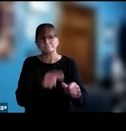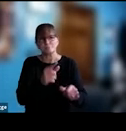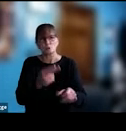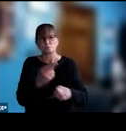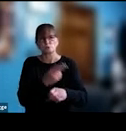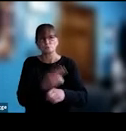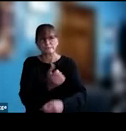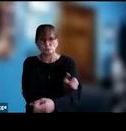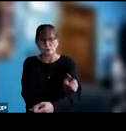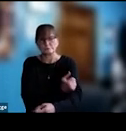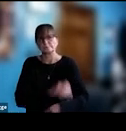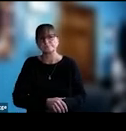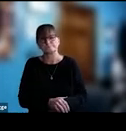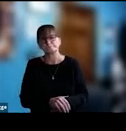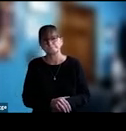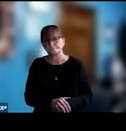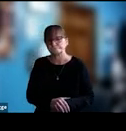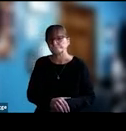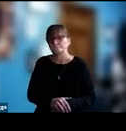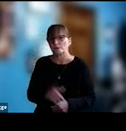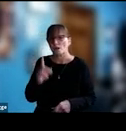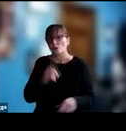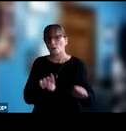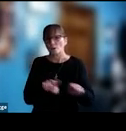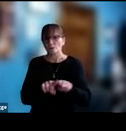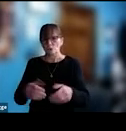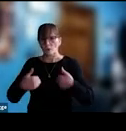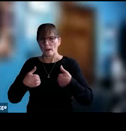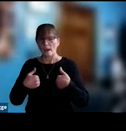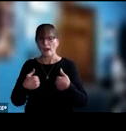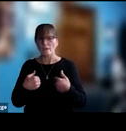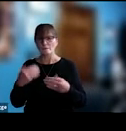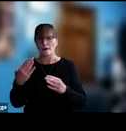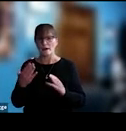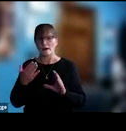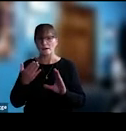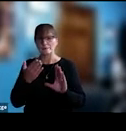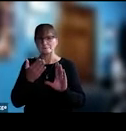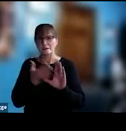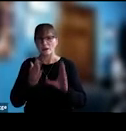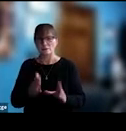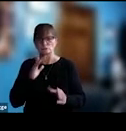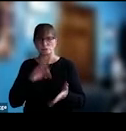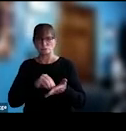con nuestros clientes más vulnerables. También tenemos un psiquiatra en el registro que escribió